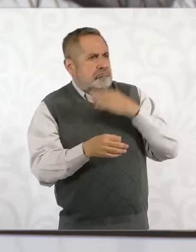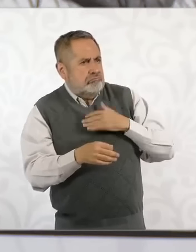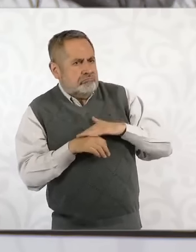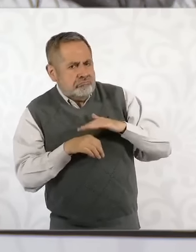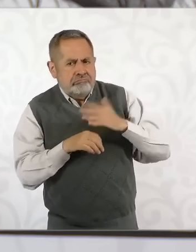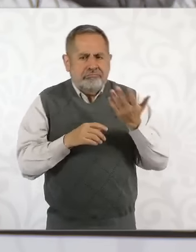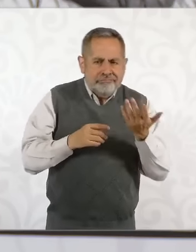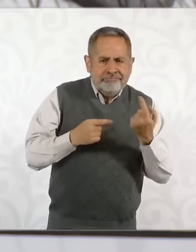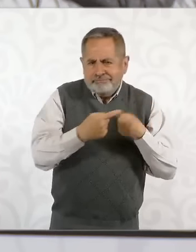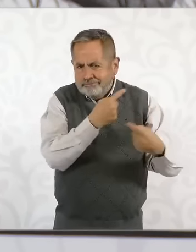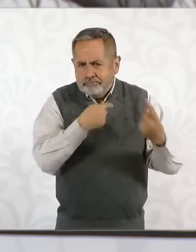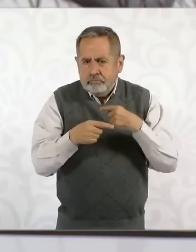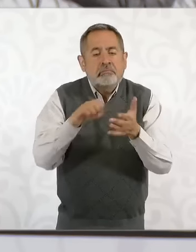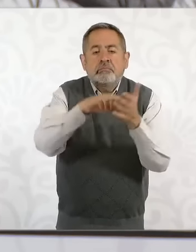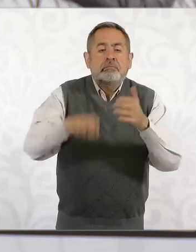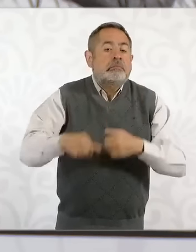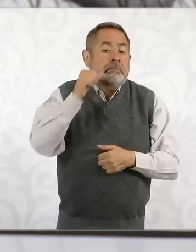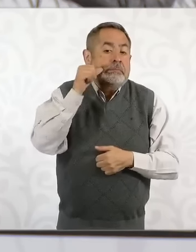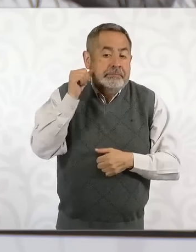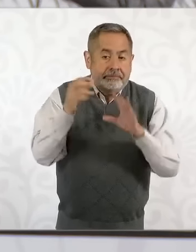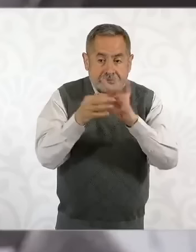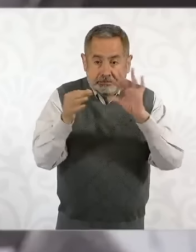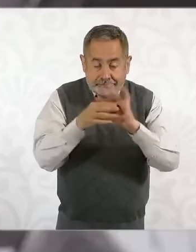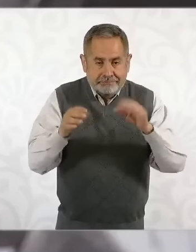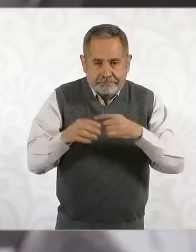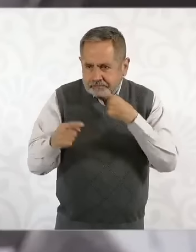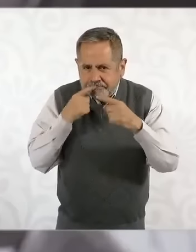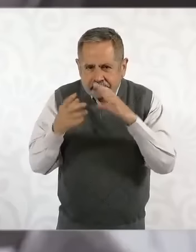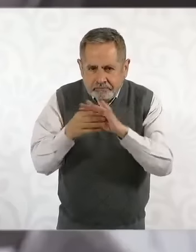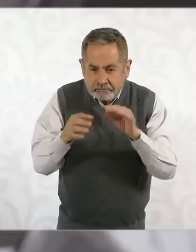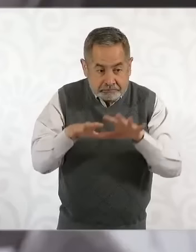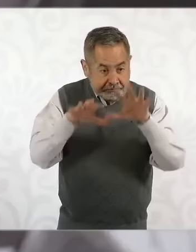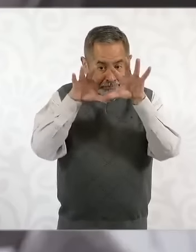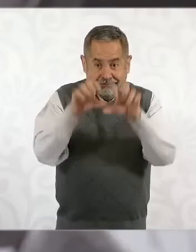simplemente con la detención de este sujeto, inmediatamente estábamos ya en un intercambio